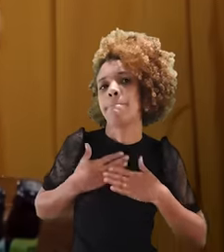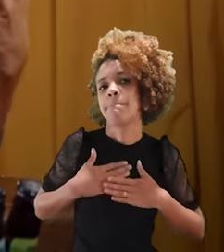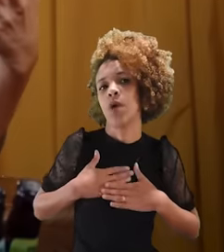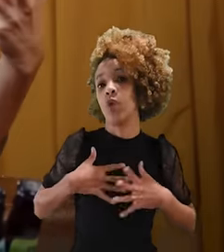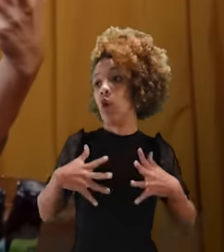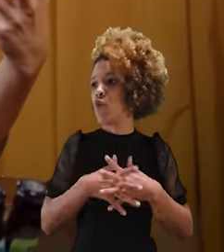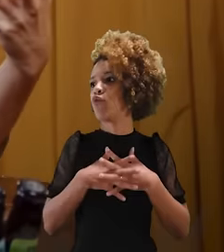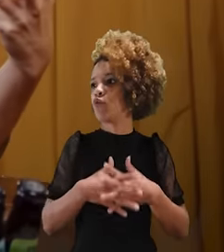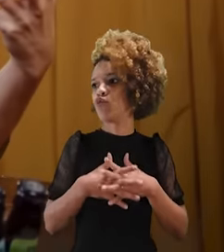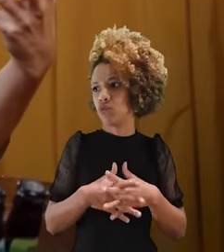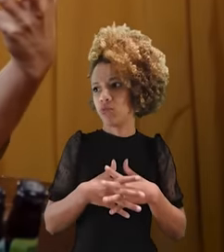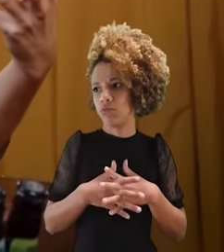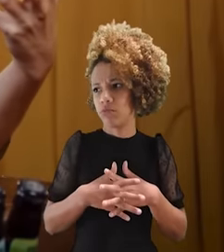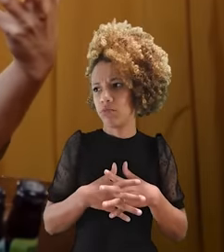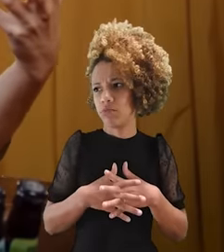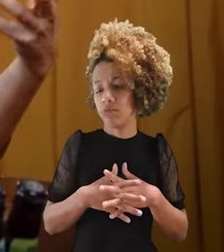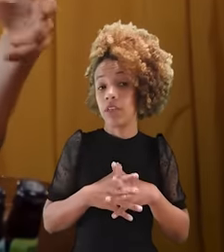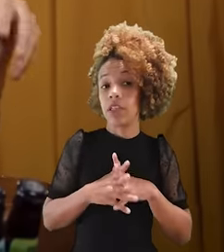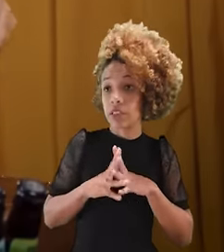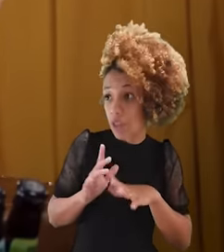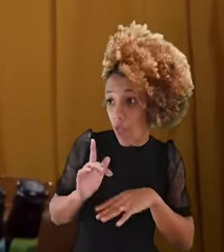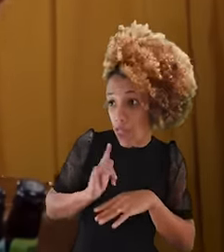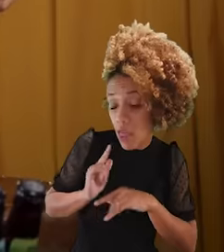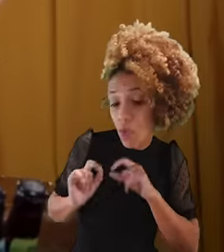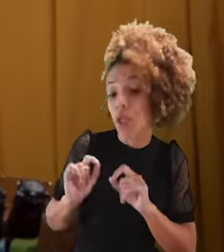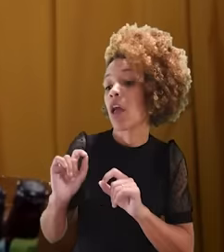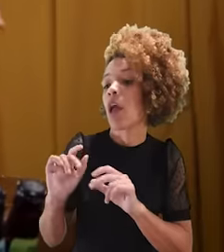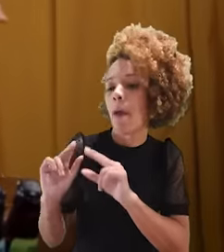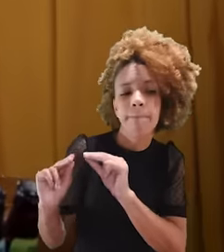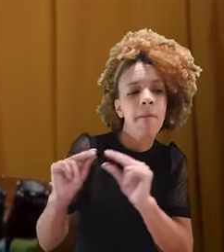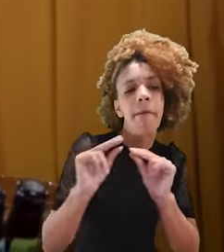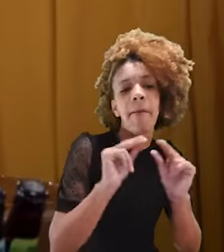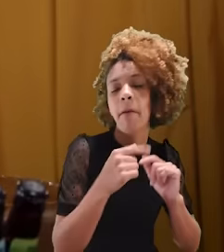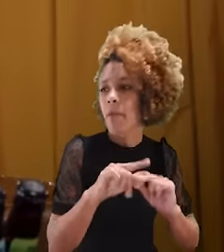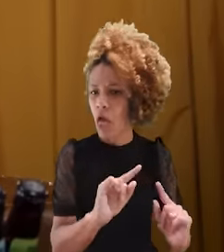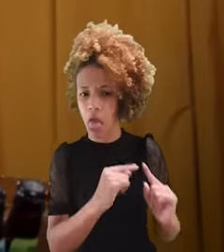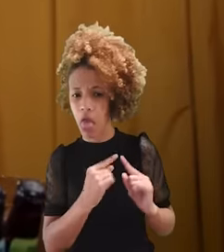minha imagem para que quando digam isso digam aquilo e eu falo assim não mas o que eu sinto